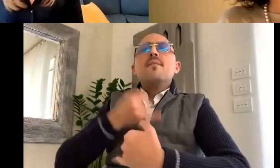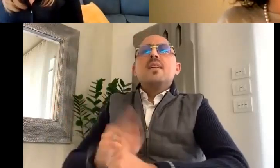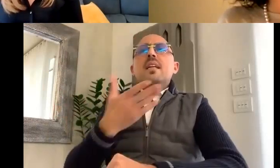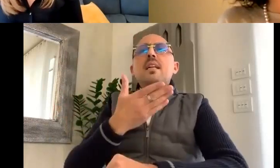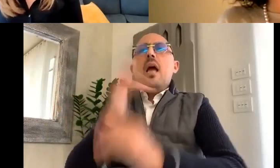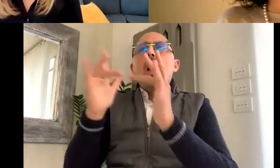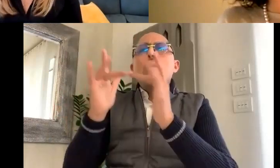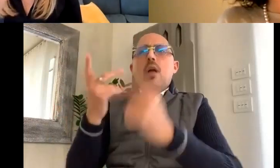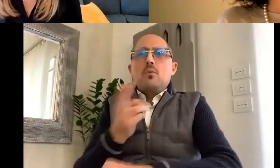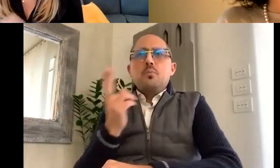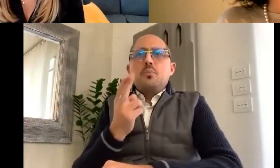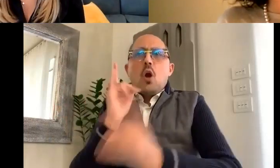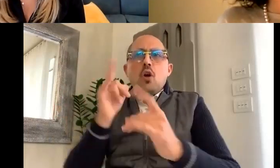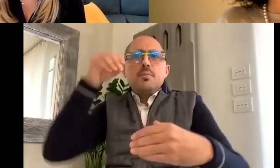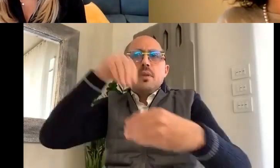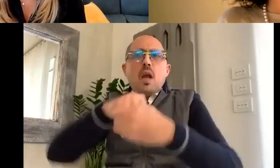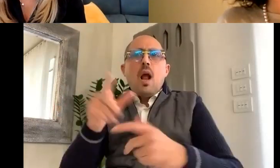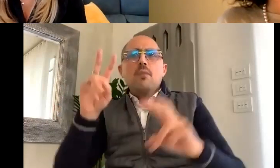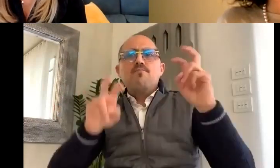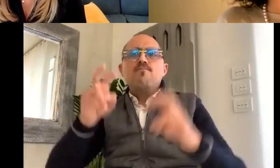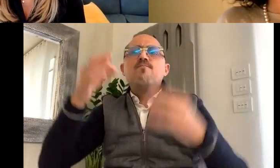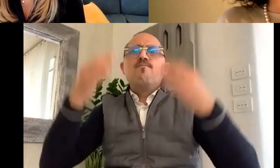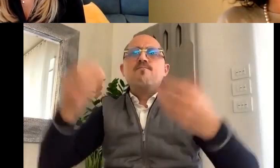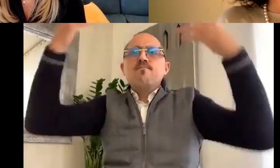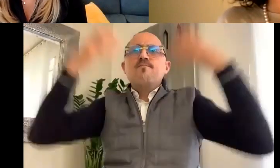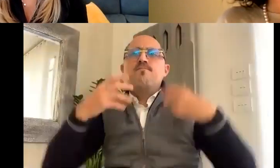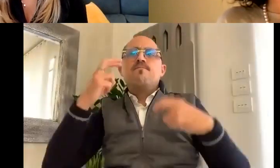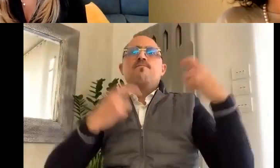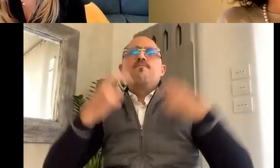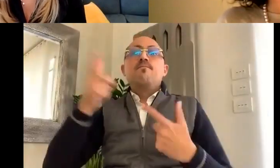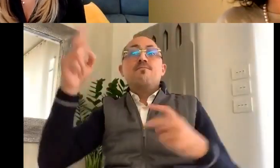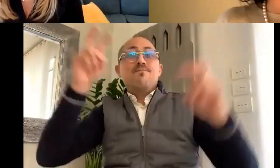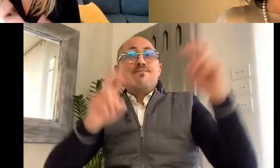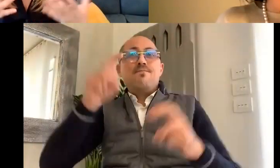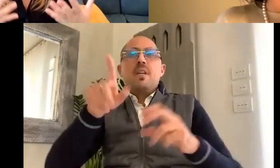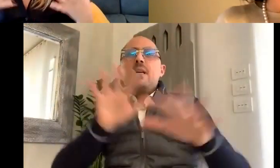positiva al tampone è ricoverata in ospedale,